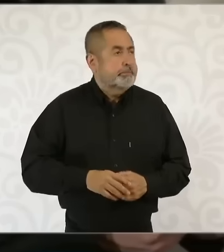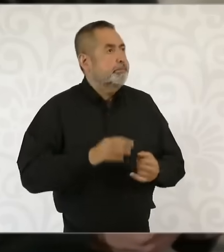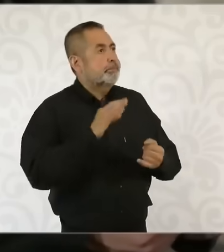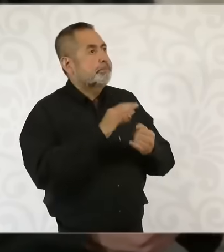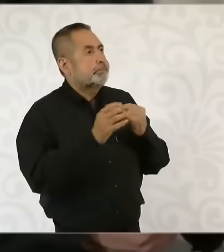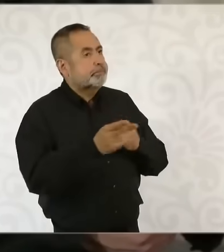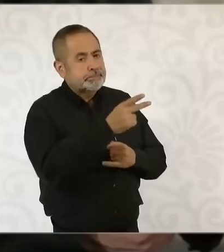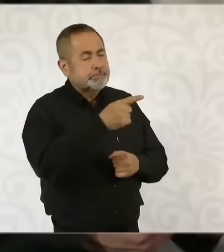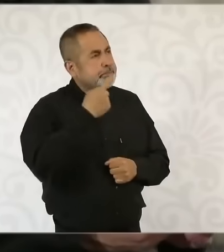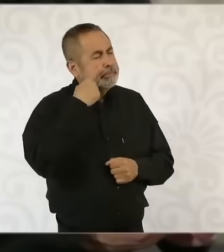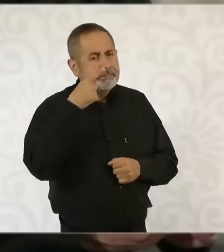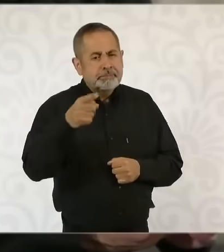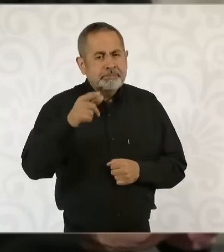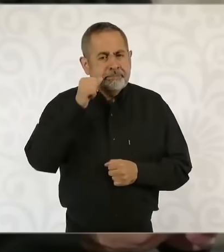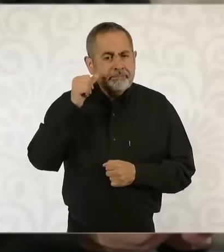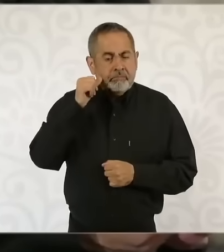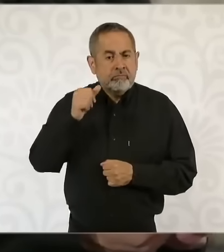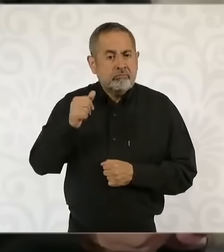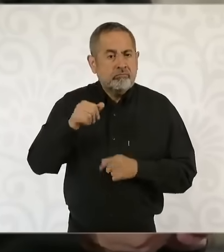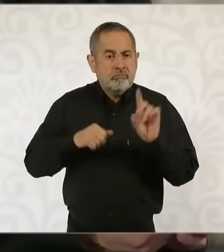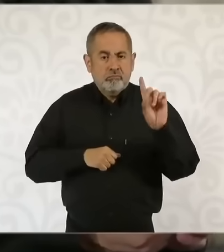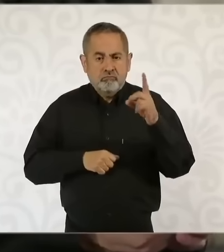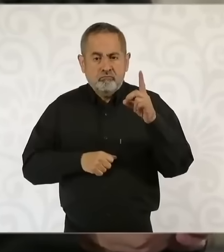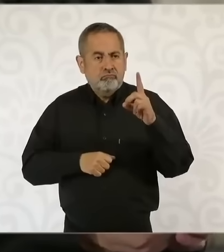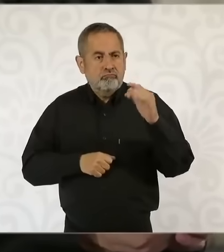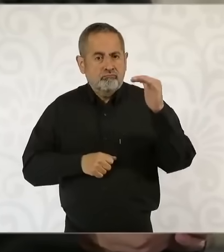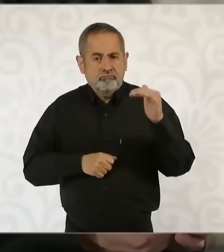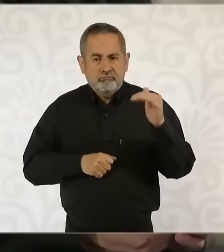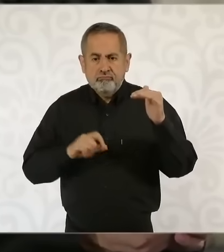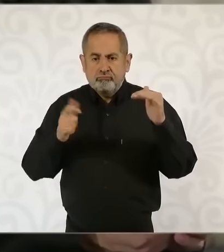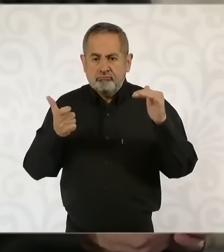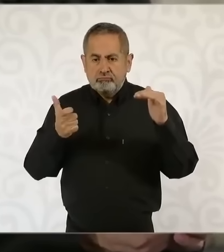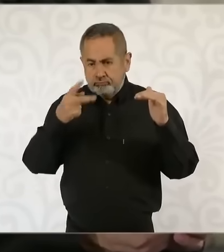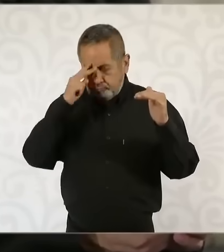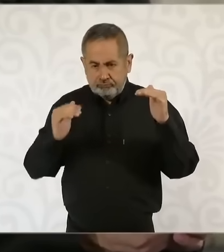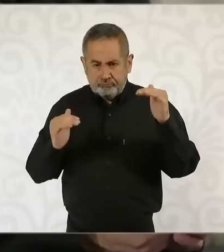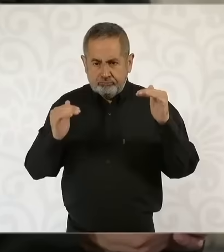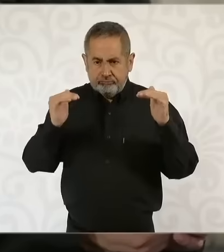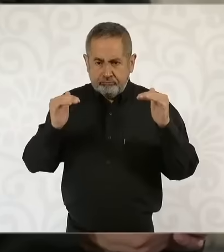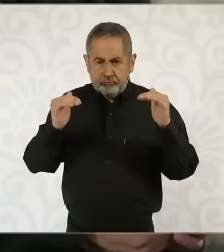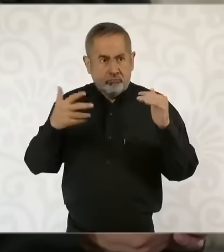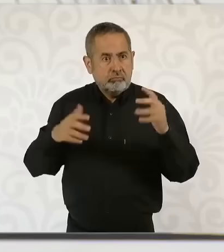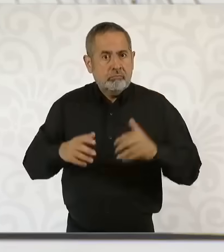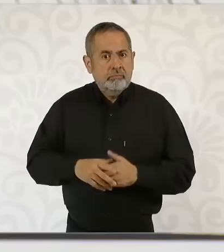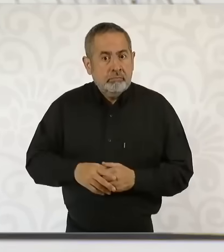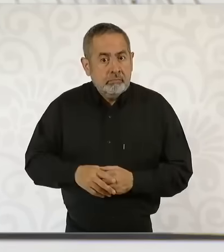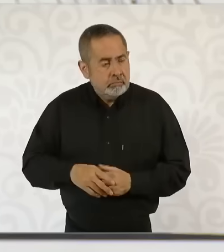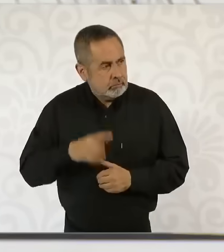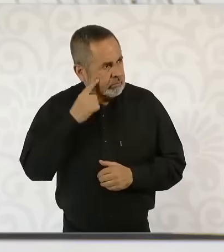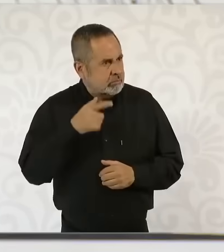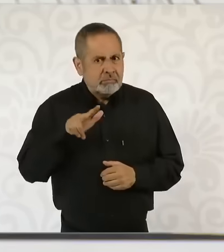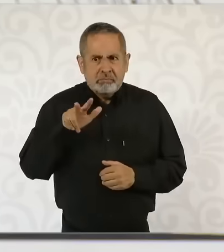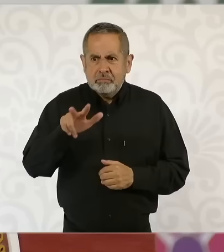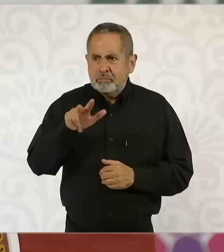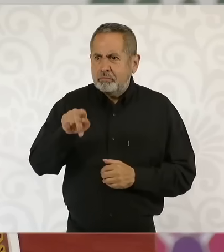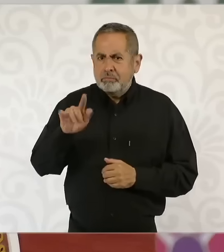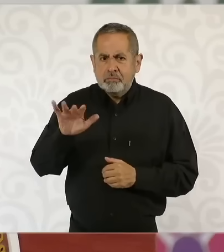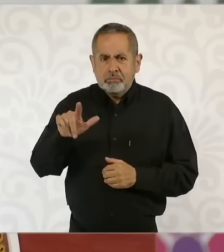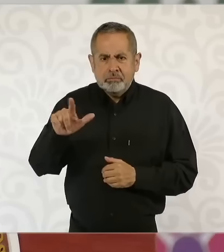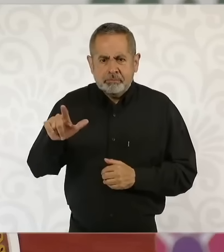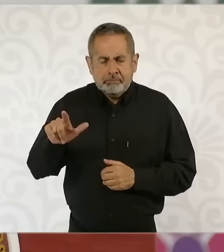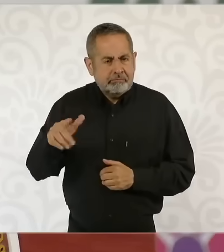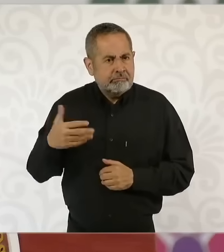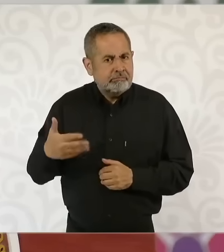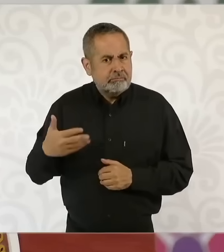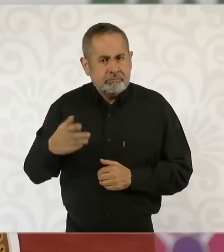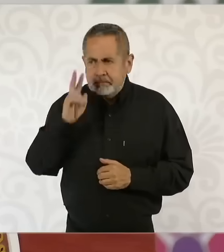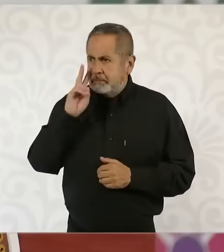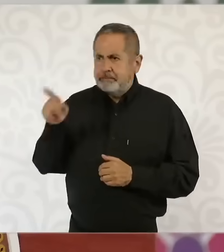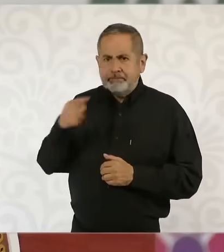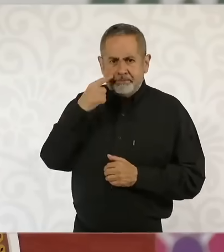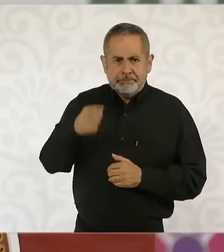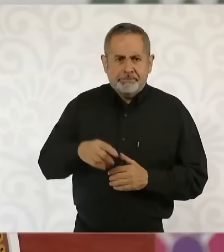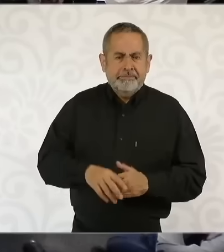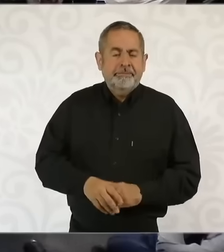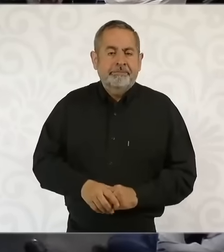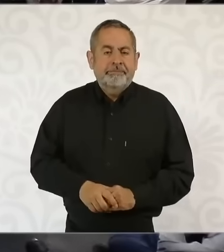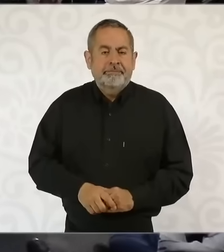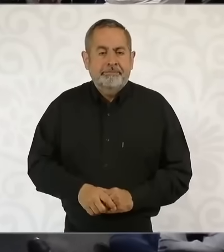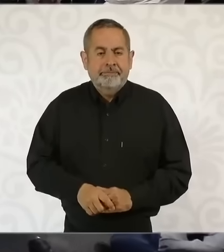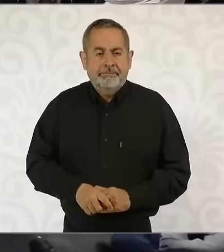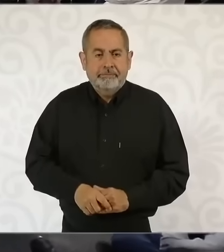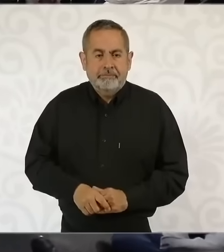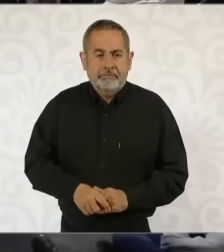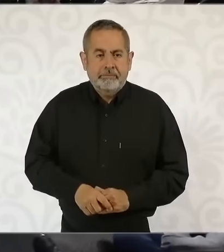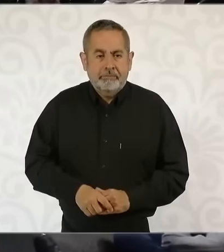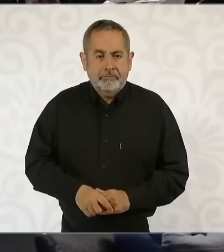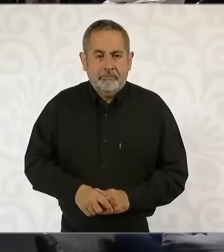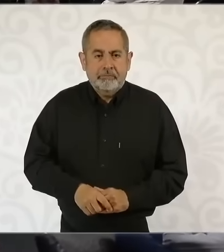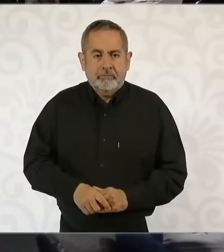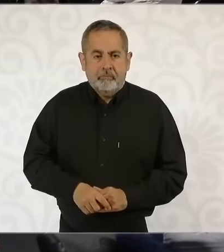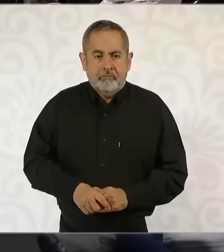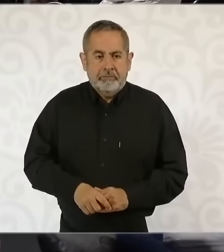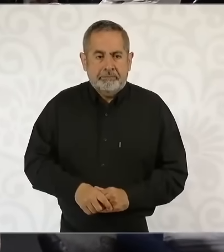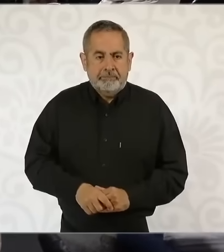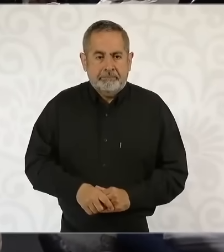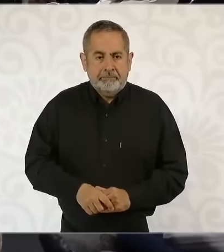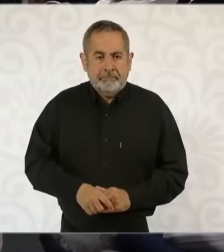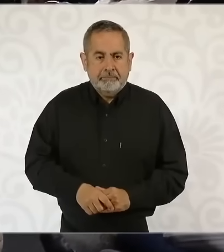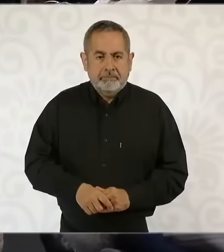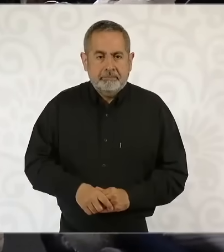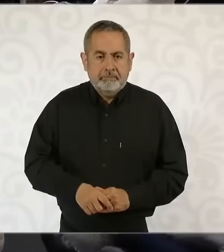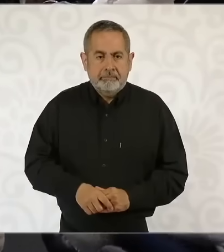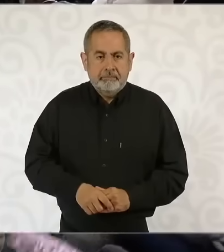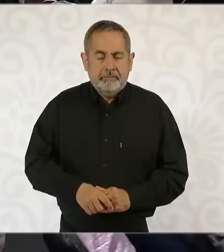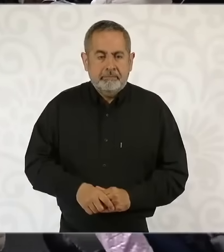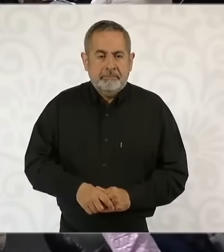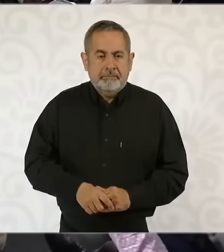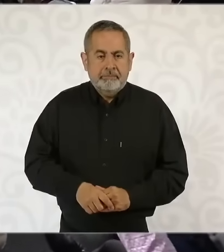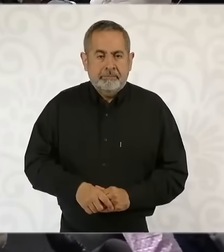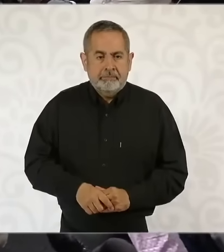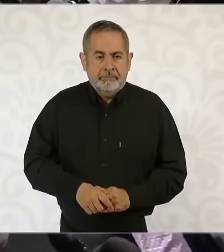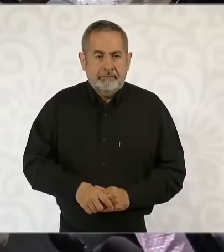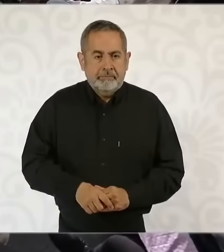un fortalecimiento del peso frente al dólar eh histórico. 1857 creo que están. A ver si lo pon.